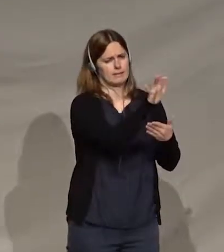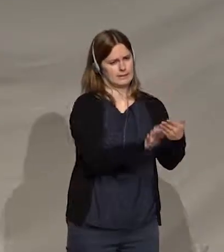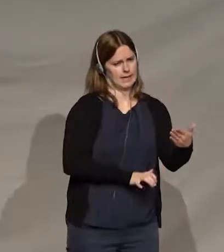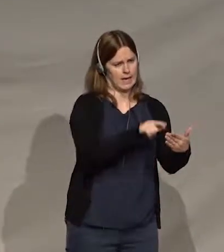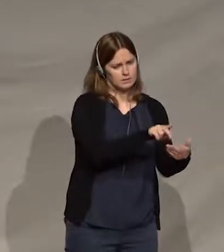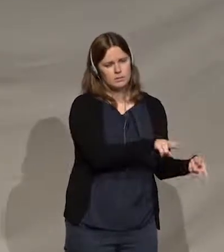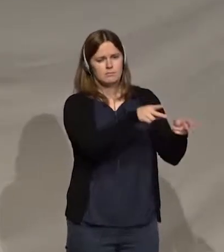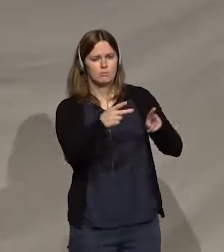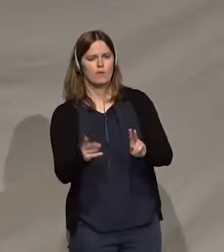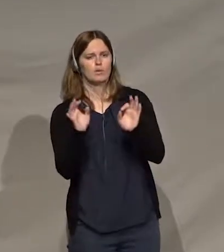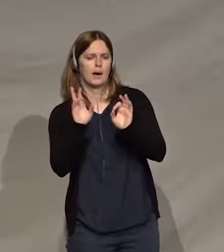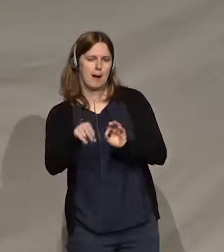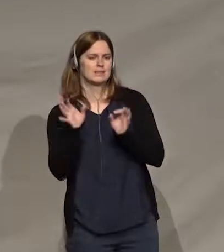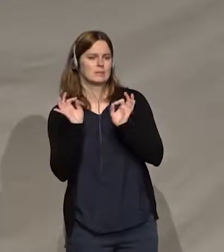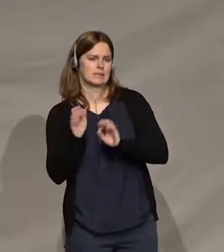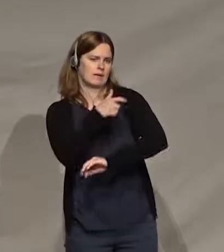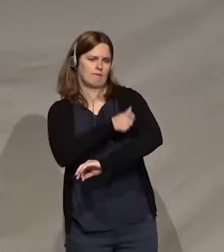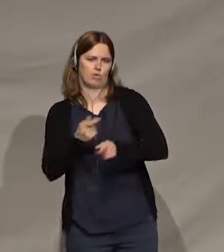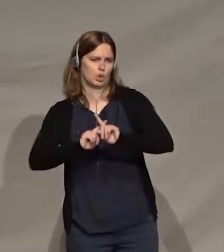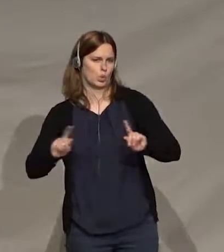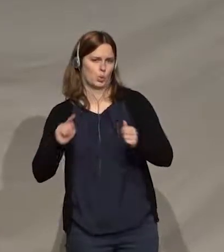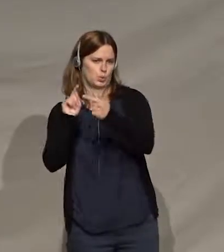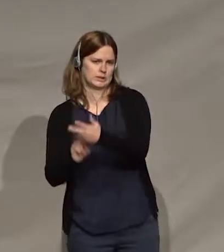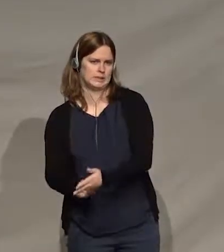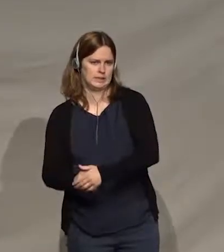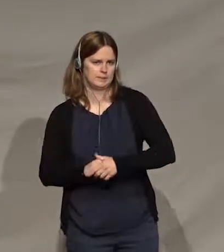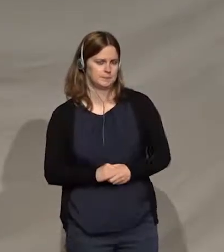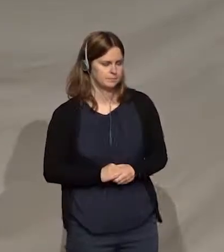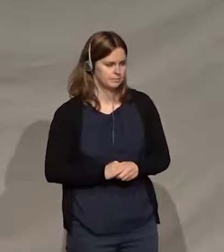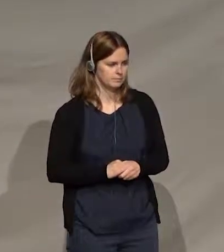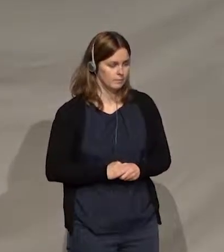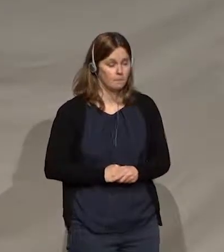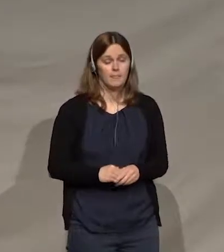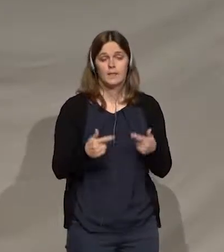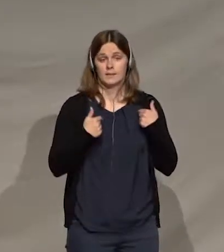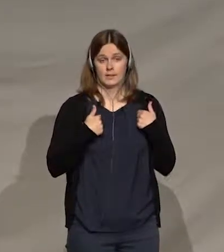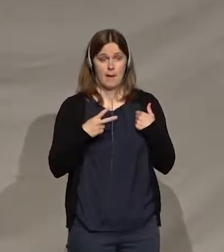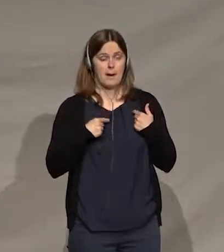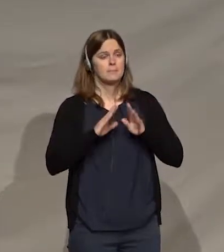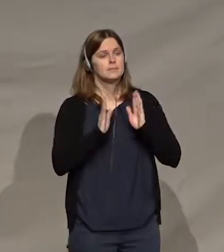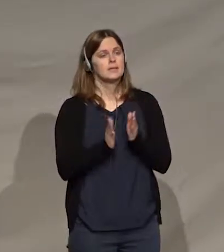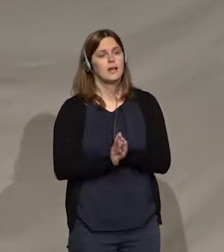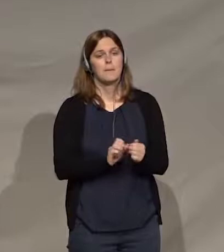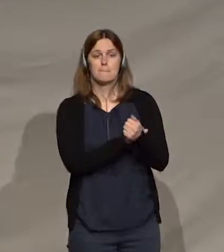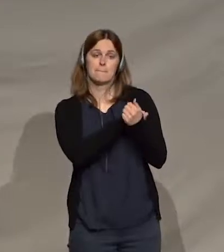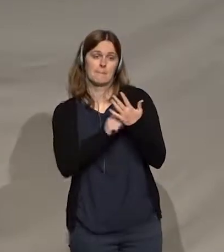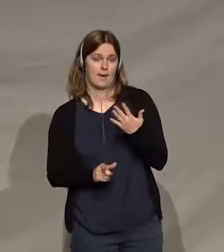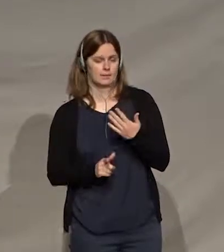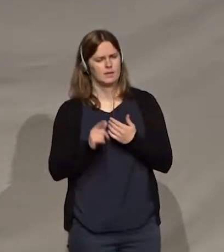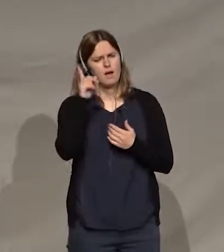V této službě máme nyní pět hlavních pracovních postupů. Jednak můžete RoboBraille použít ke konverzi dokumentů do mp3 audio souborů.